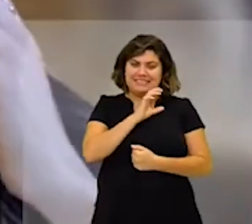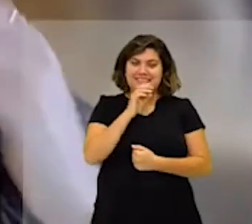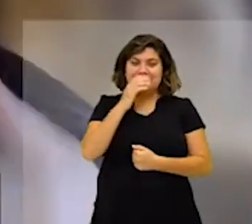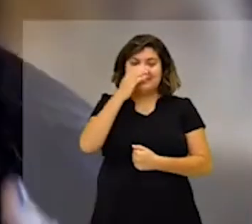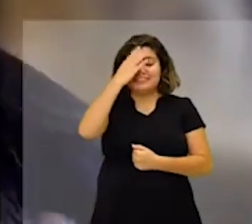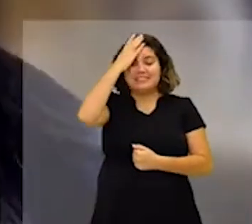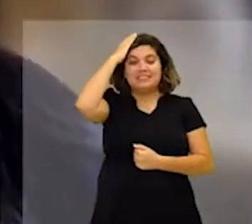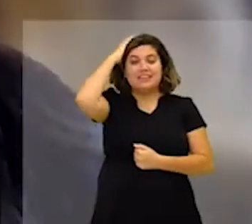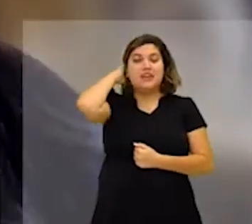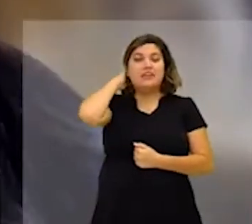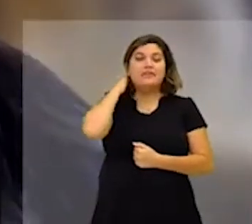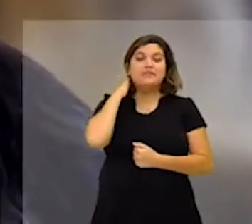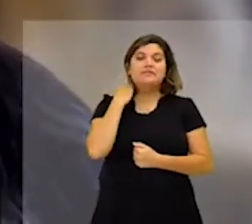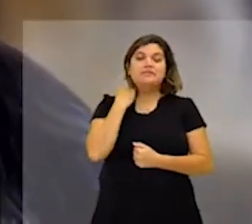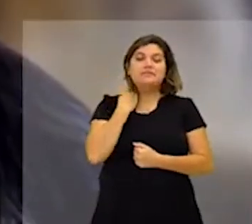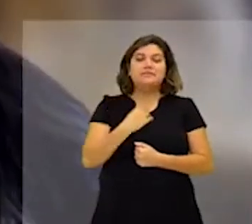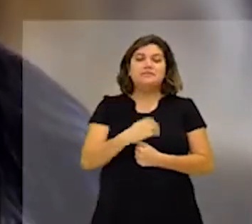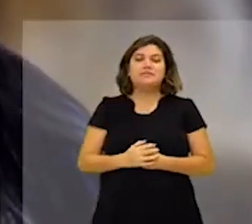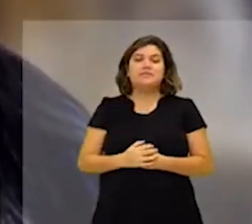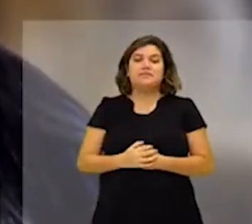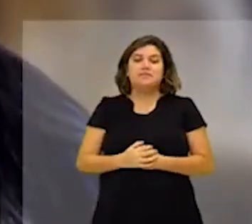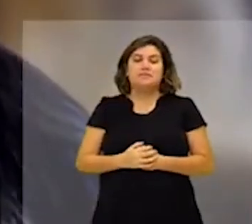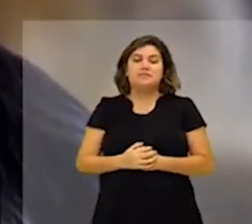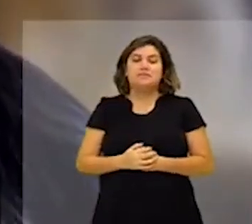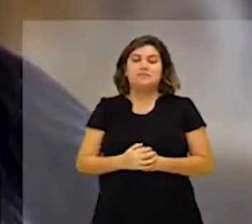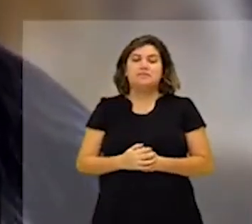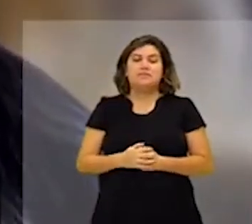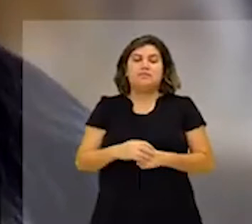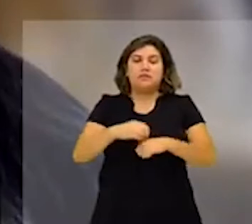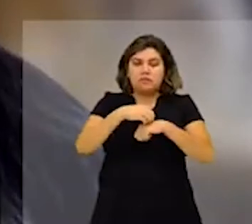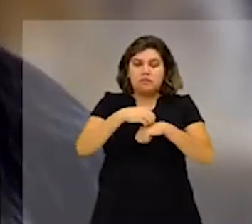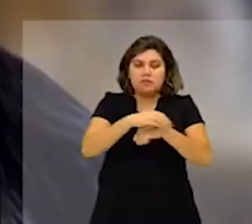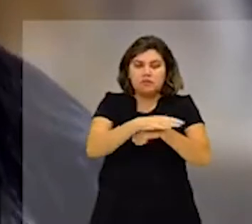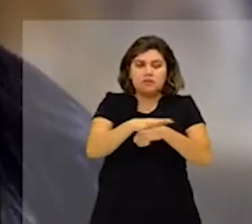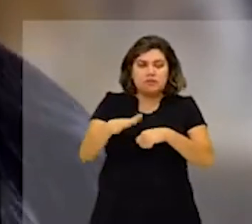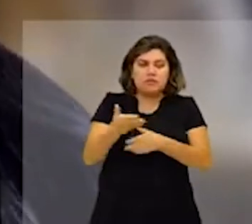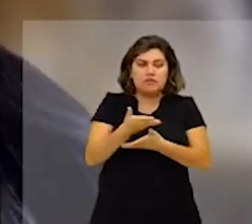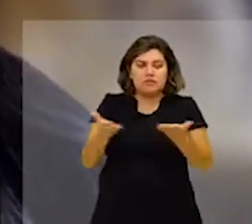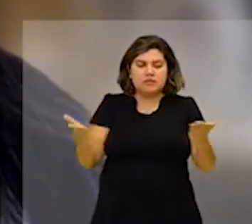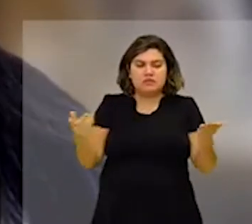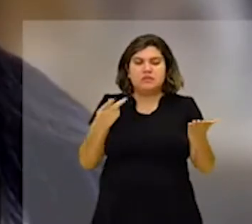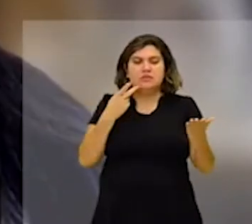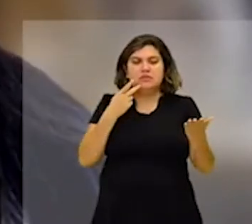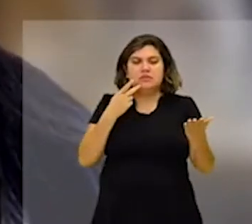de compartilhar com vocês além dessa questão toda que o trabalho traz a gente desenvolveu a